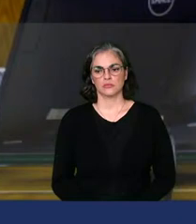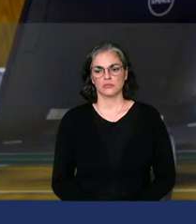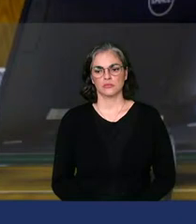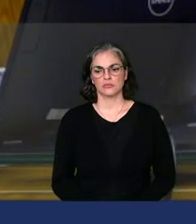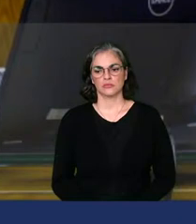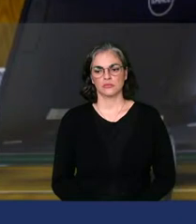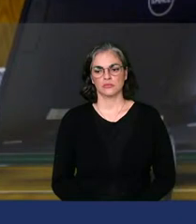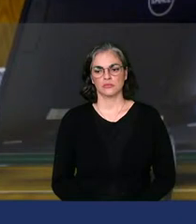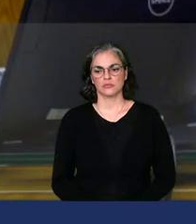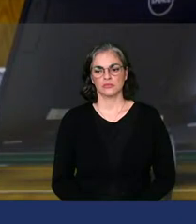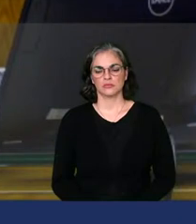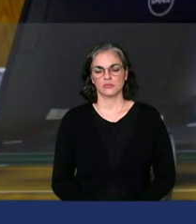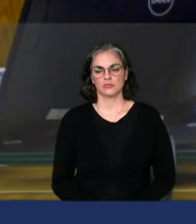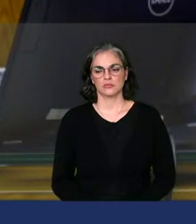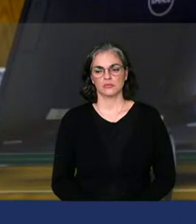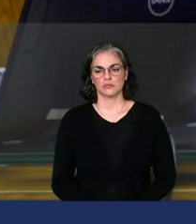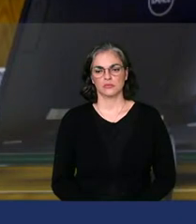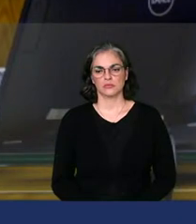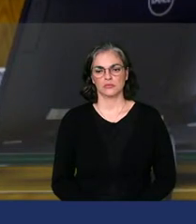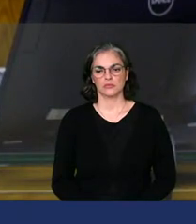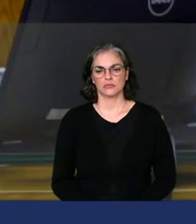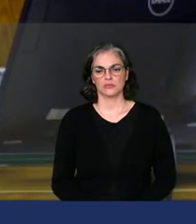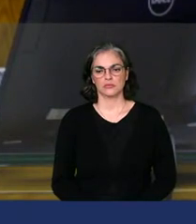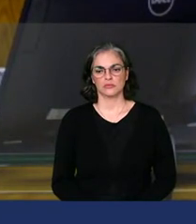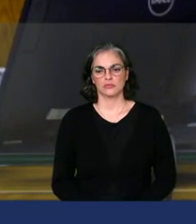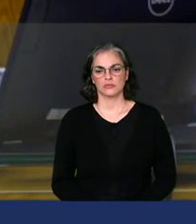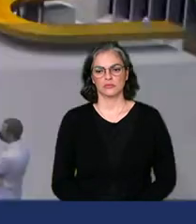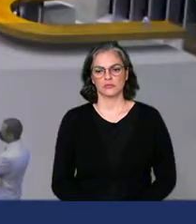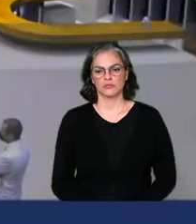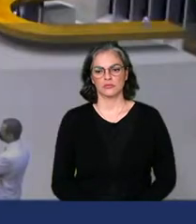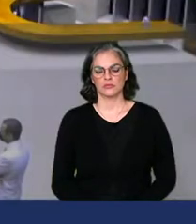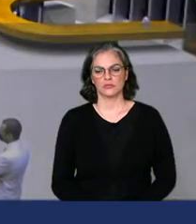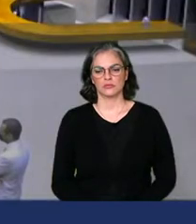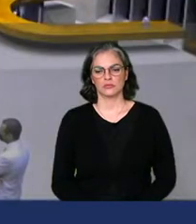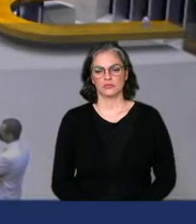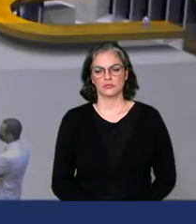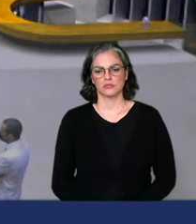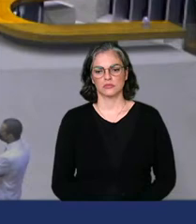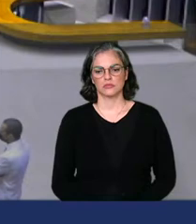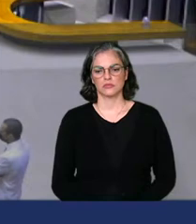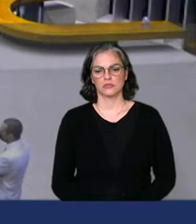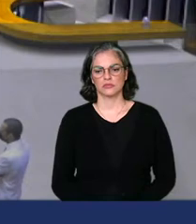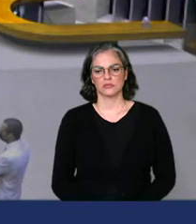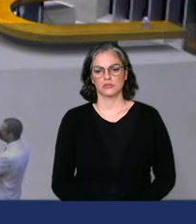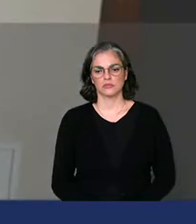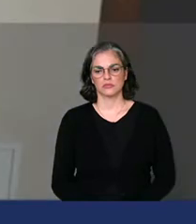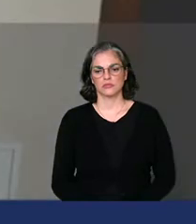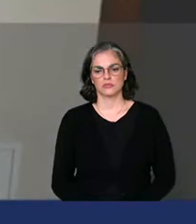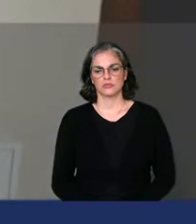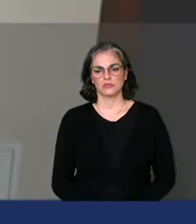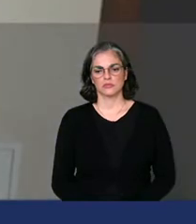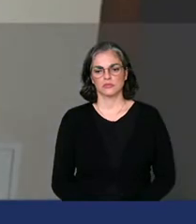NO BRASIL. -- [PRESIDENTE]: PSOL. [DEPUTADO]: ALICE, VOCÊ QUER ENCAMINHAR ESSE? -- [DEPUTADA]: PSOL